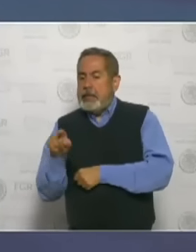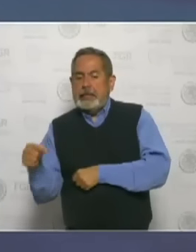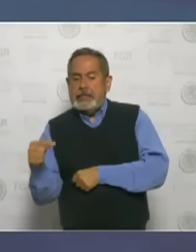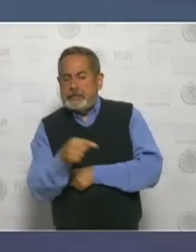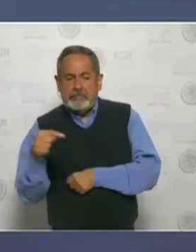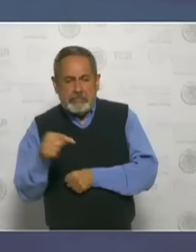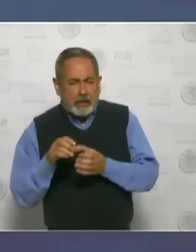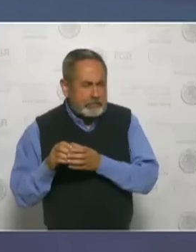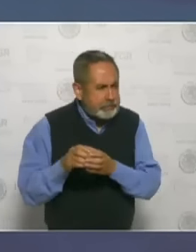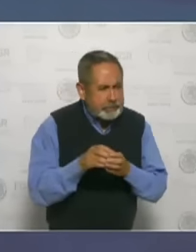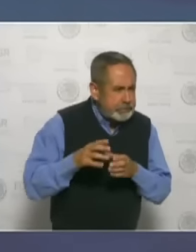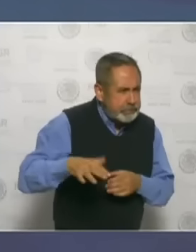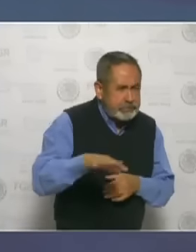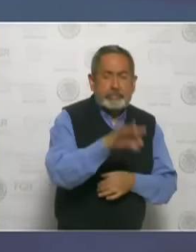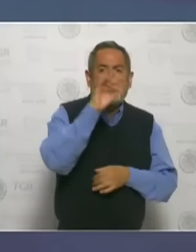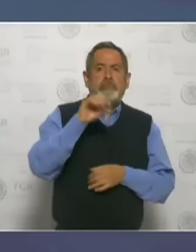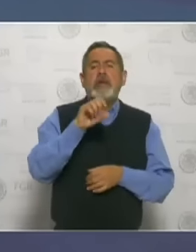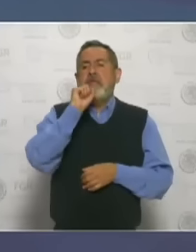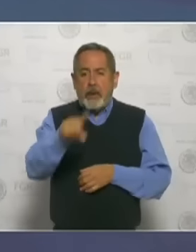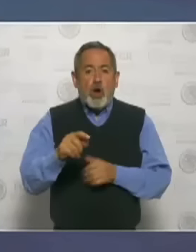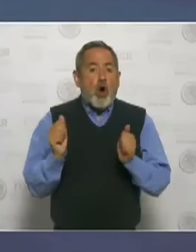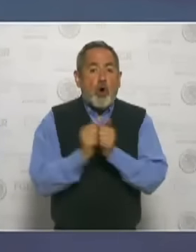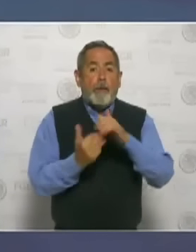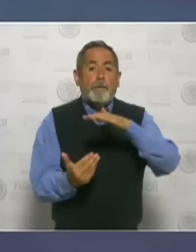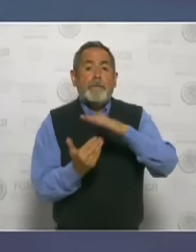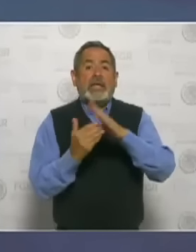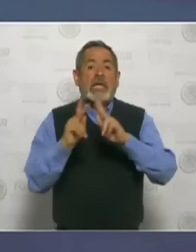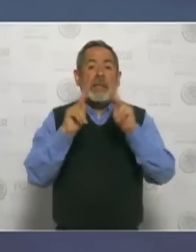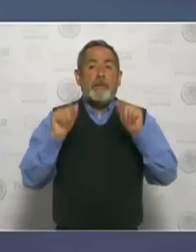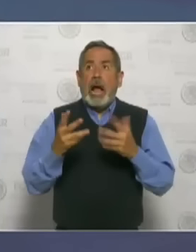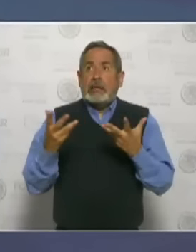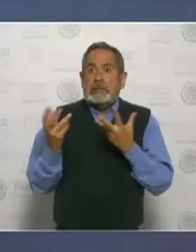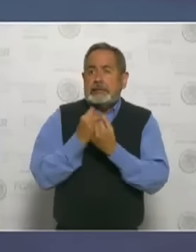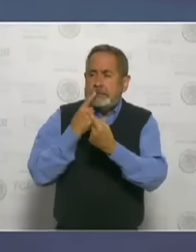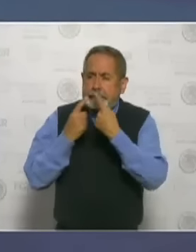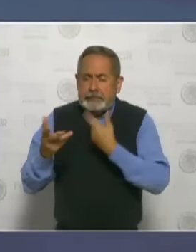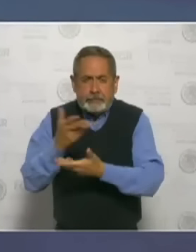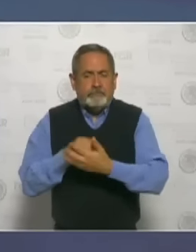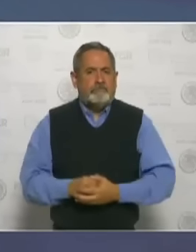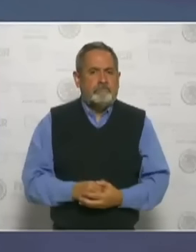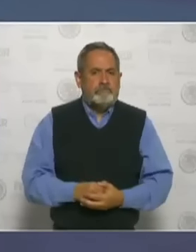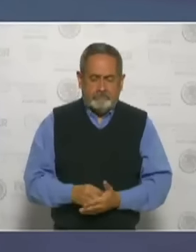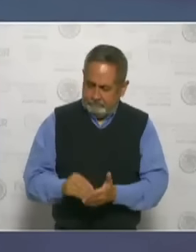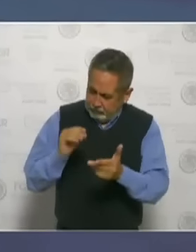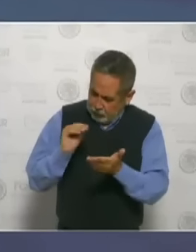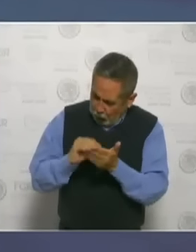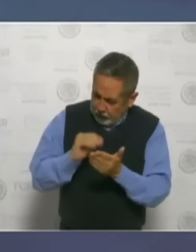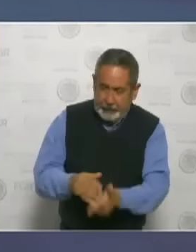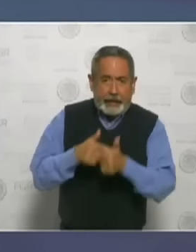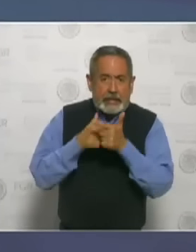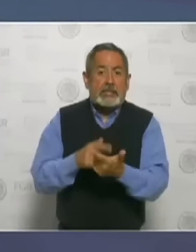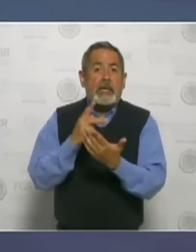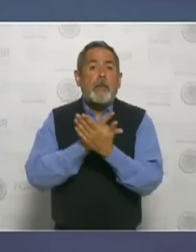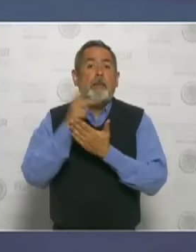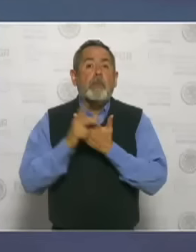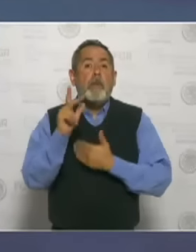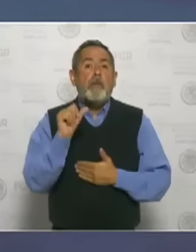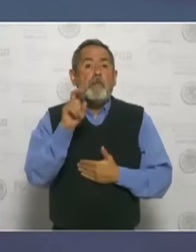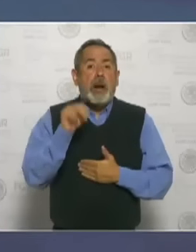México y la las mesas de paz locales. Seguiremos diseñando planes de investigación y herramientas